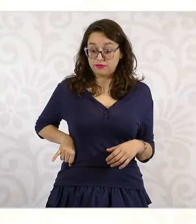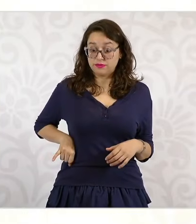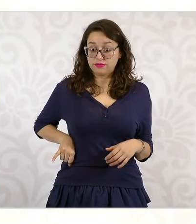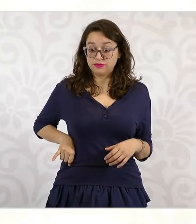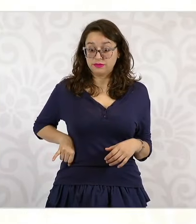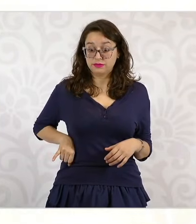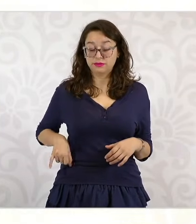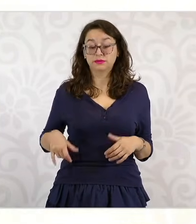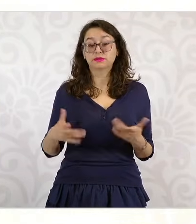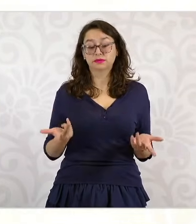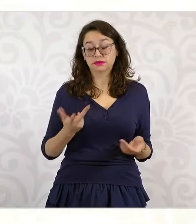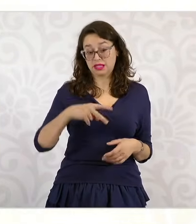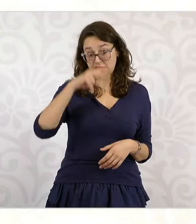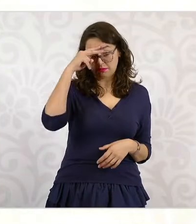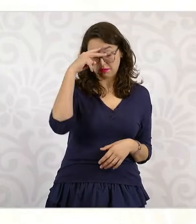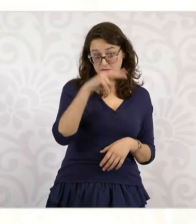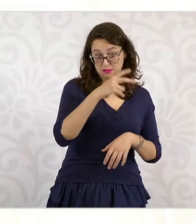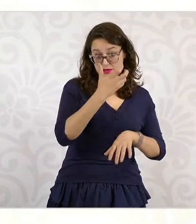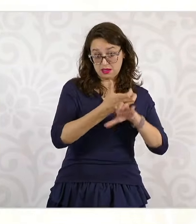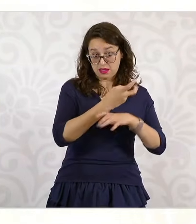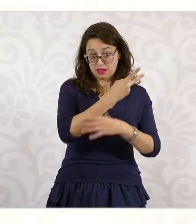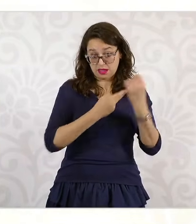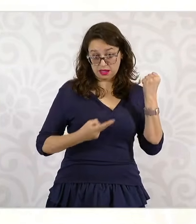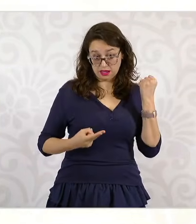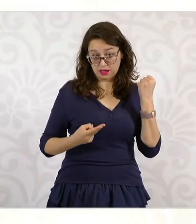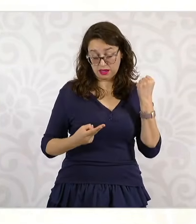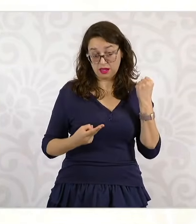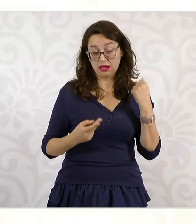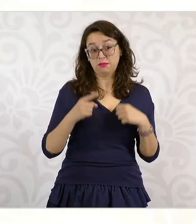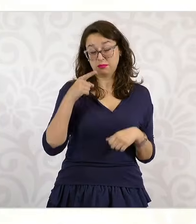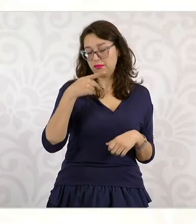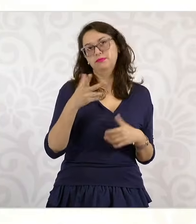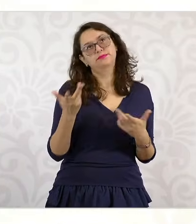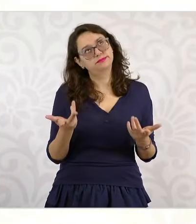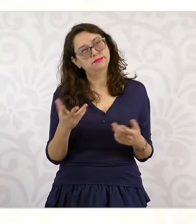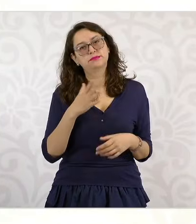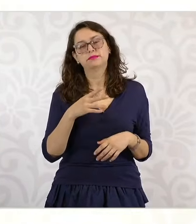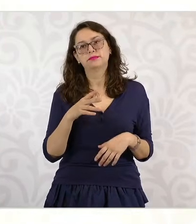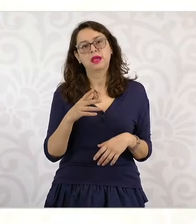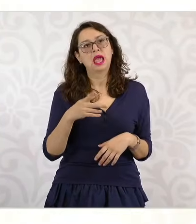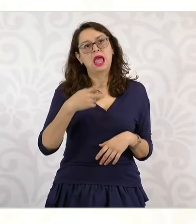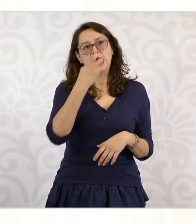no tienen que ser necesariamente ciudadanos, pero los mexicanos en Estados Unidos han crecido casi